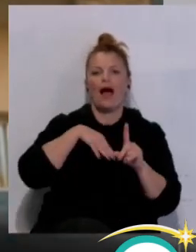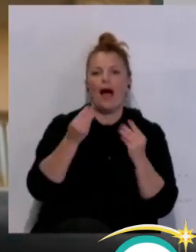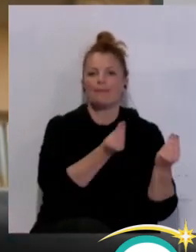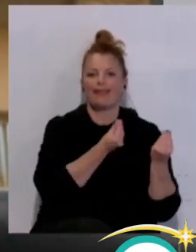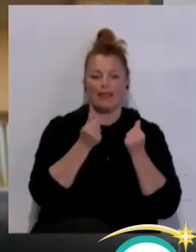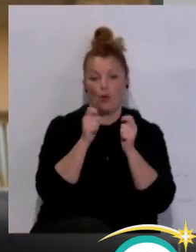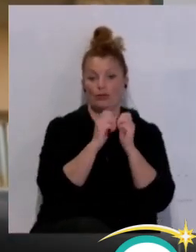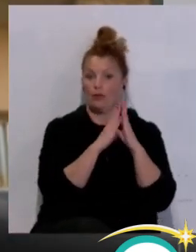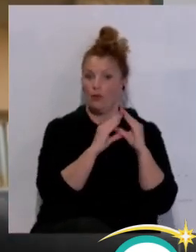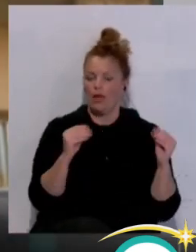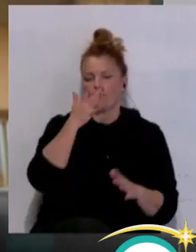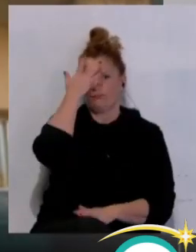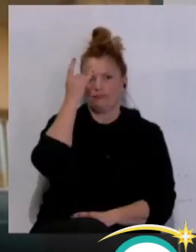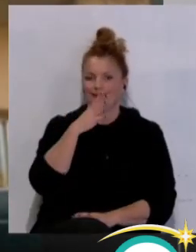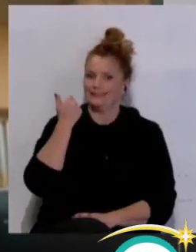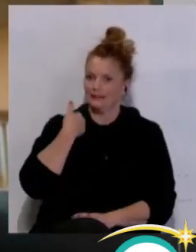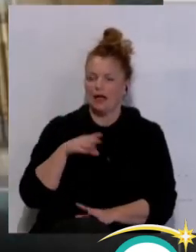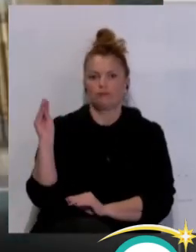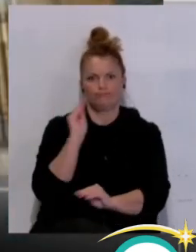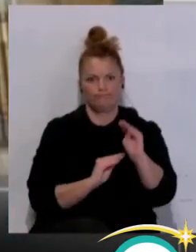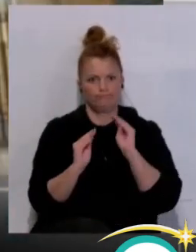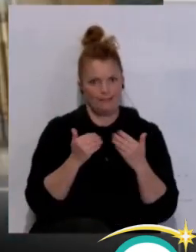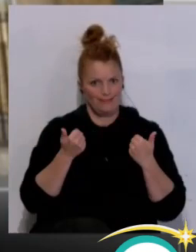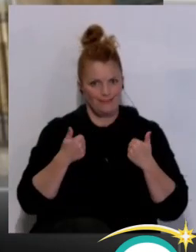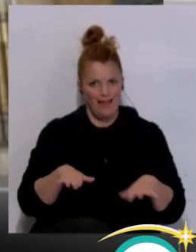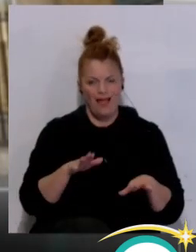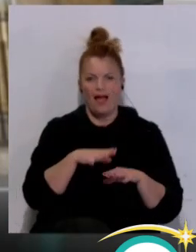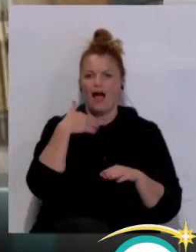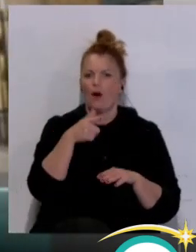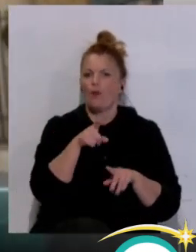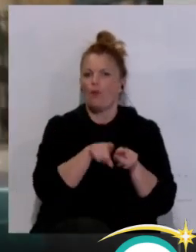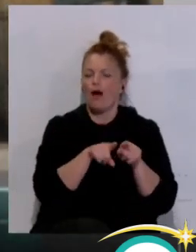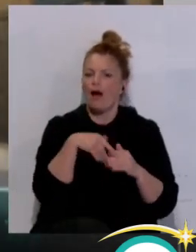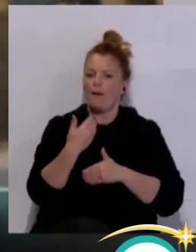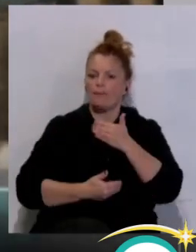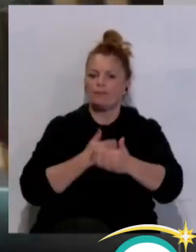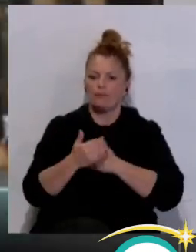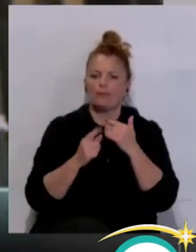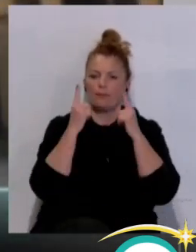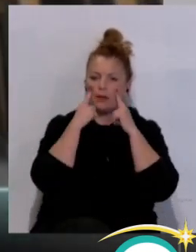ya por fin se ha se ha resuelto y ya ha supuesto Bueno pues que empecemos a verlo algunas máquinas